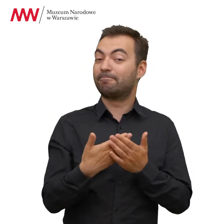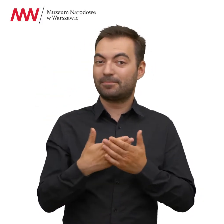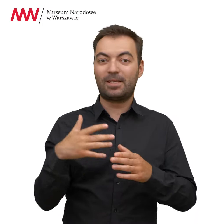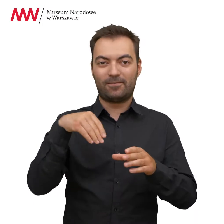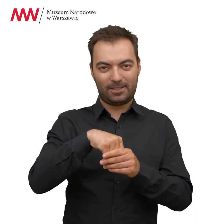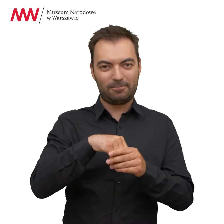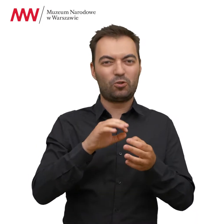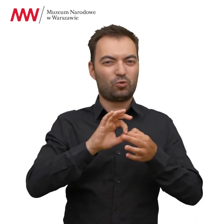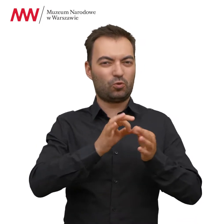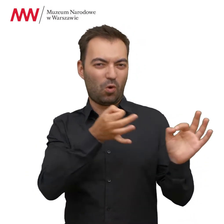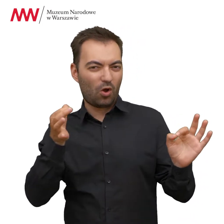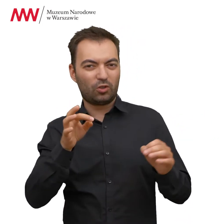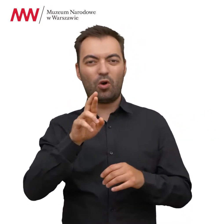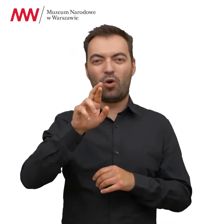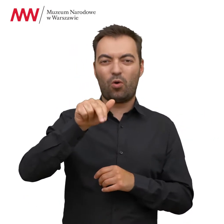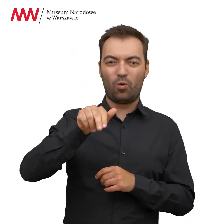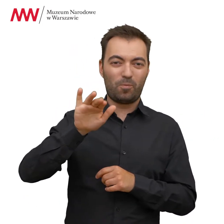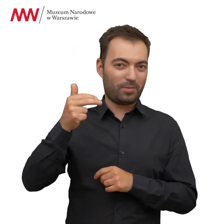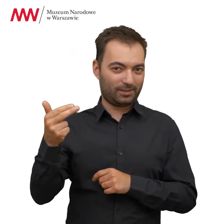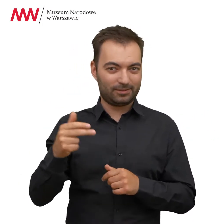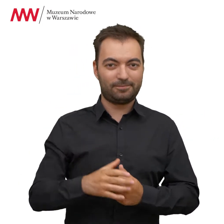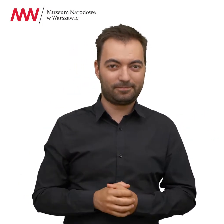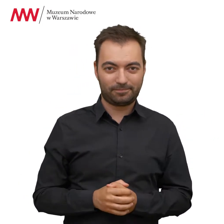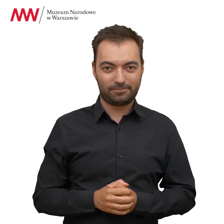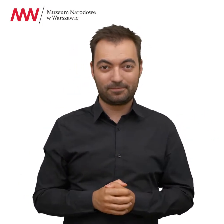ponieważ łączyło moc złota i rubinu.